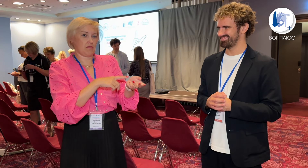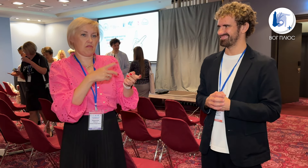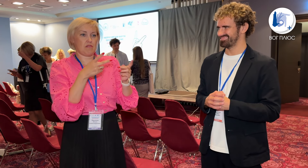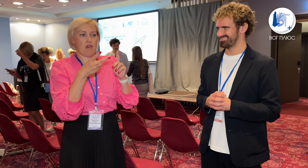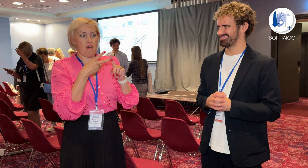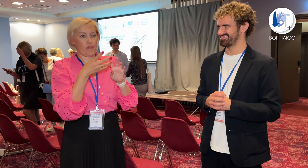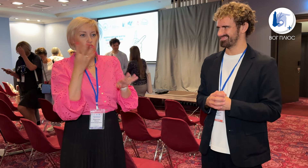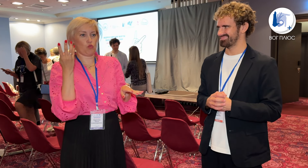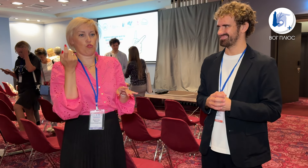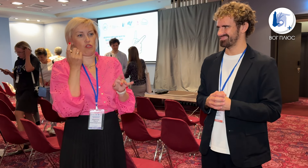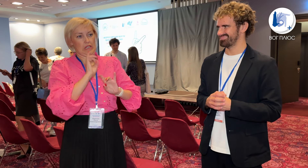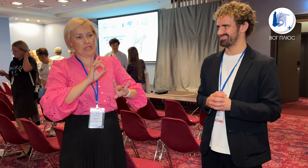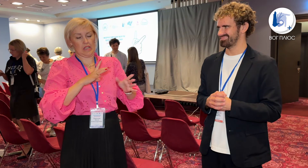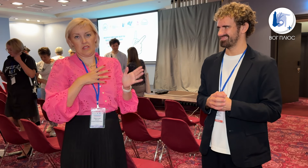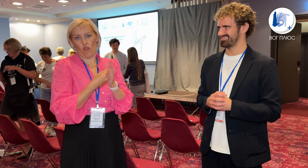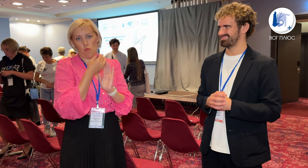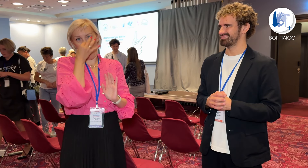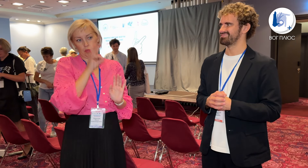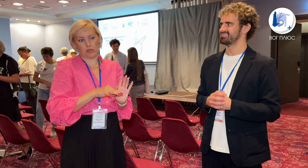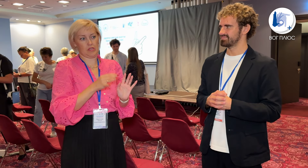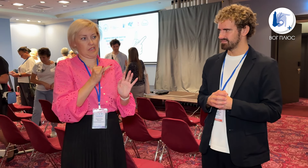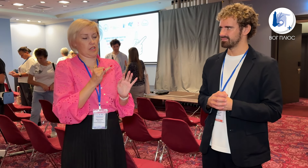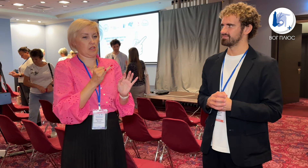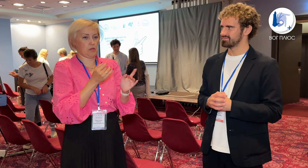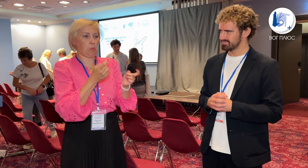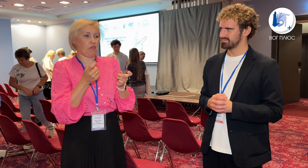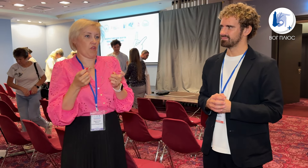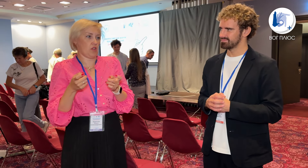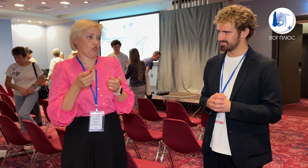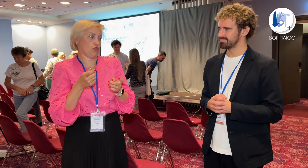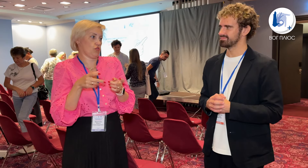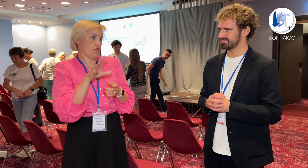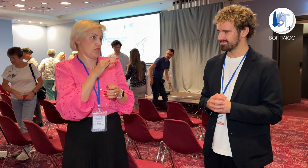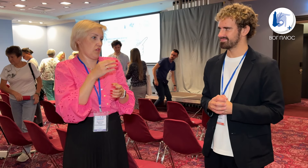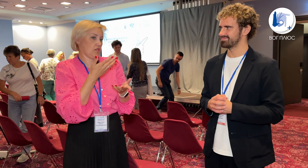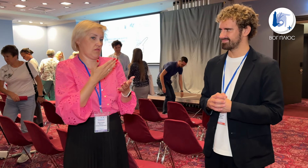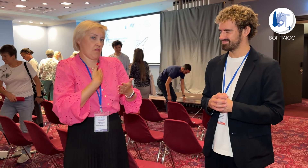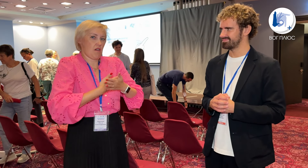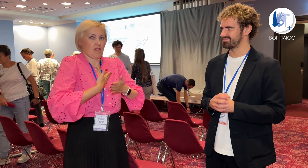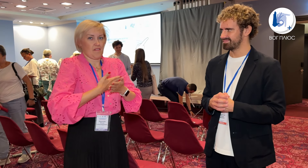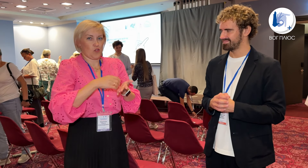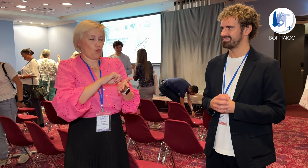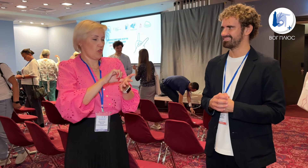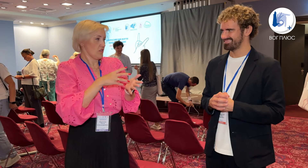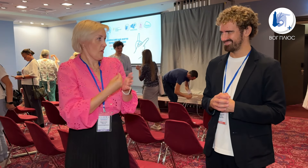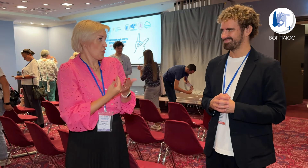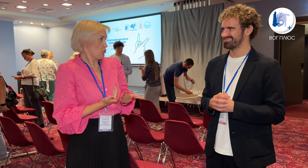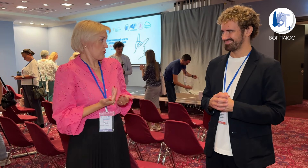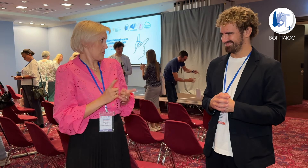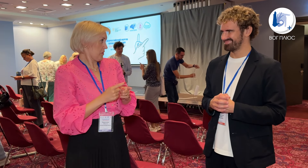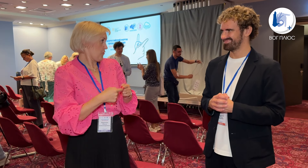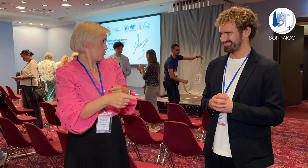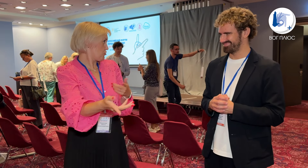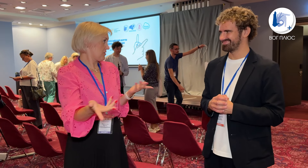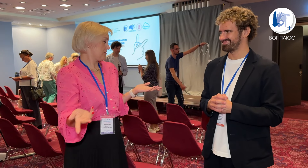а во вторую очередь, рассказать о своем опыте, и привлечь активных людей в наше сообщество.